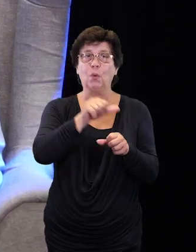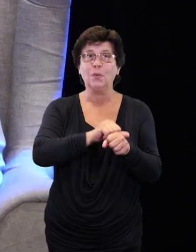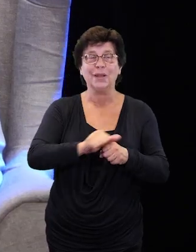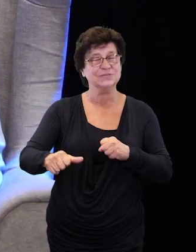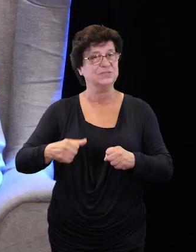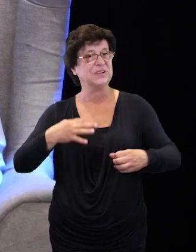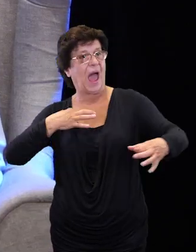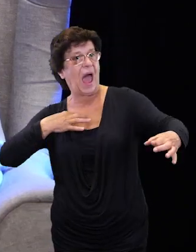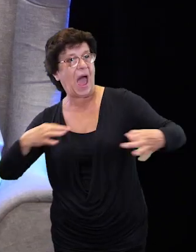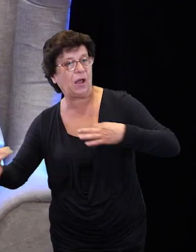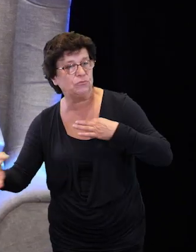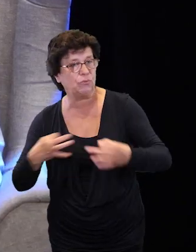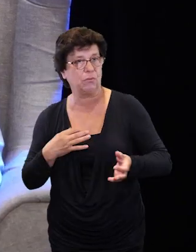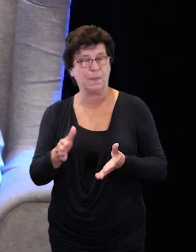mielibyśmy więcej sukcesów w Polsce.